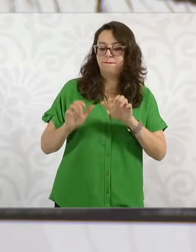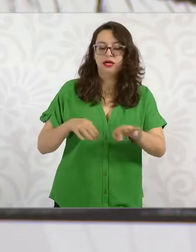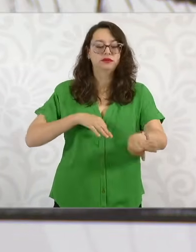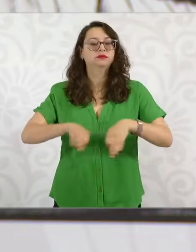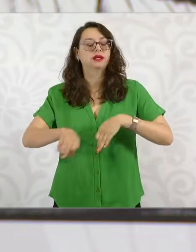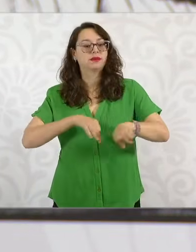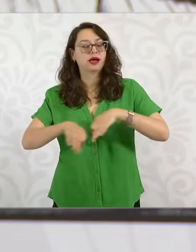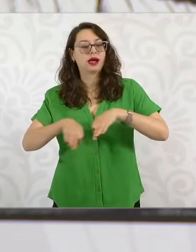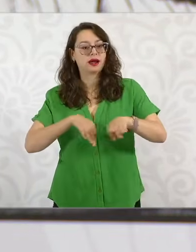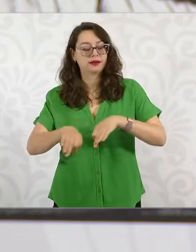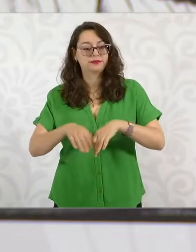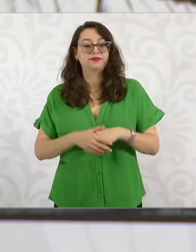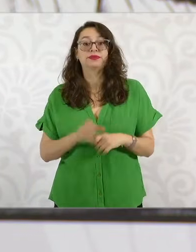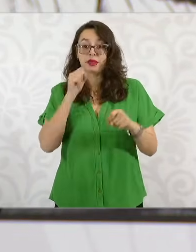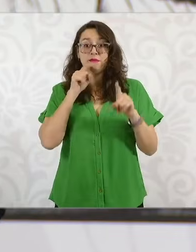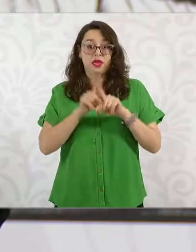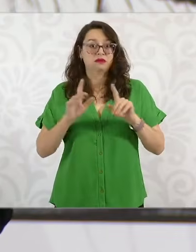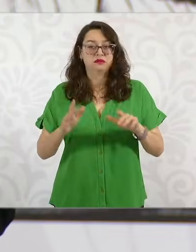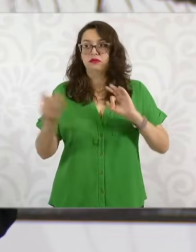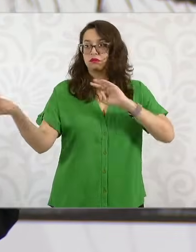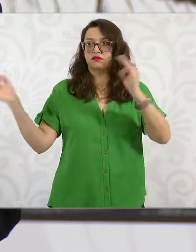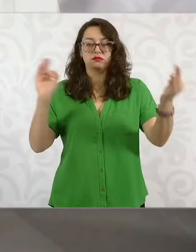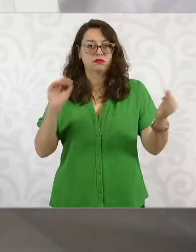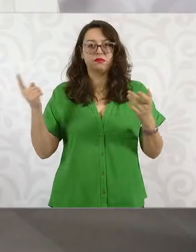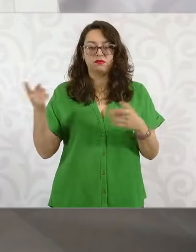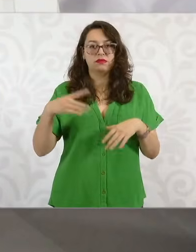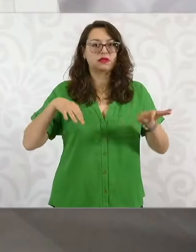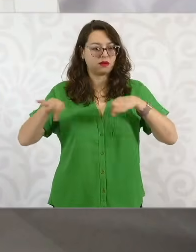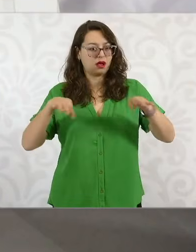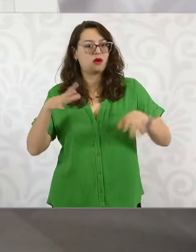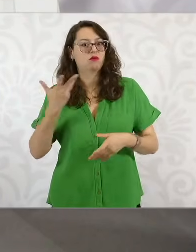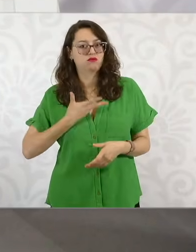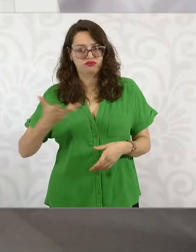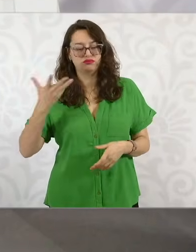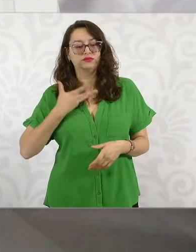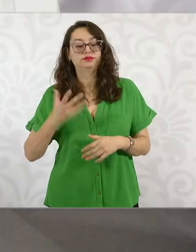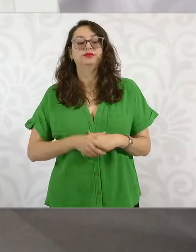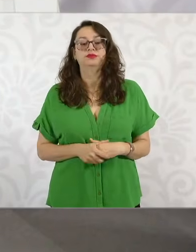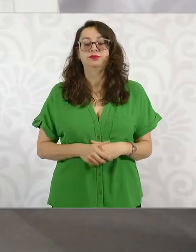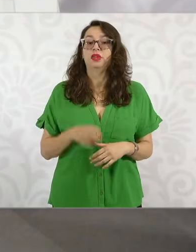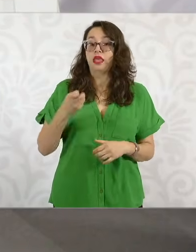directos e indirectos. Señora presidenta, estos planes ya son una realidad.